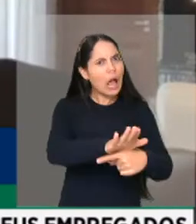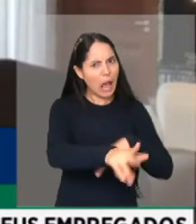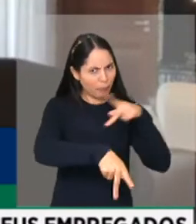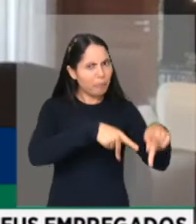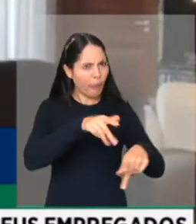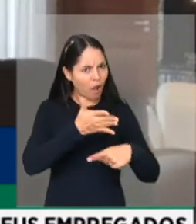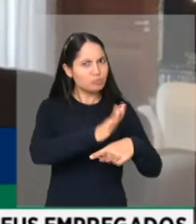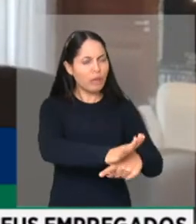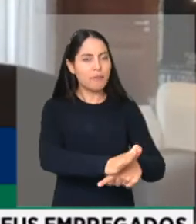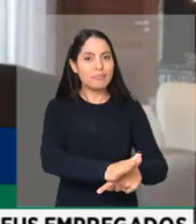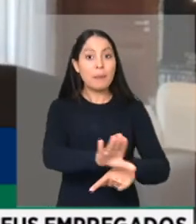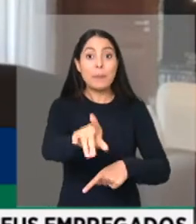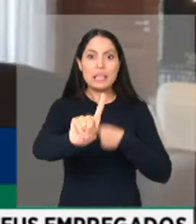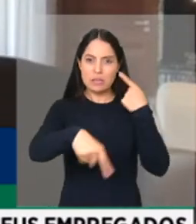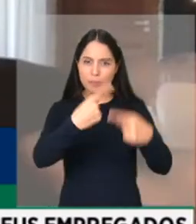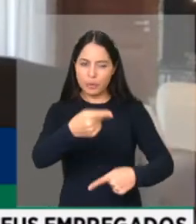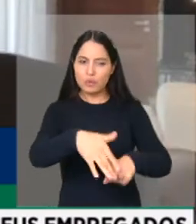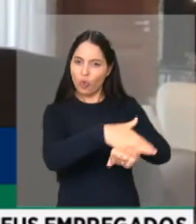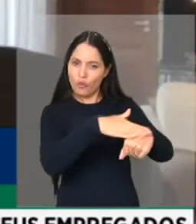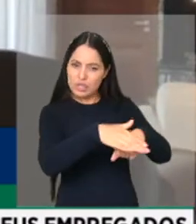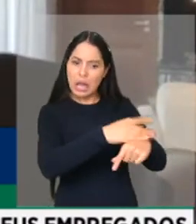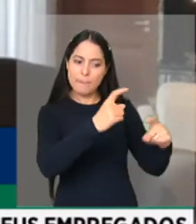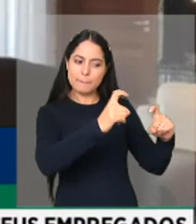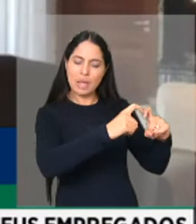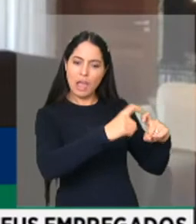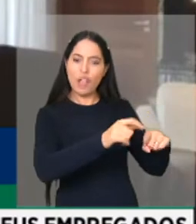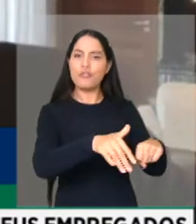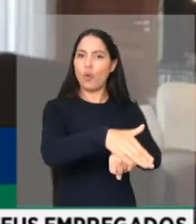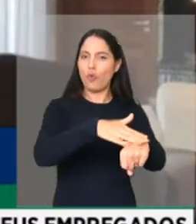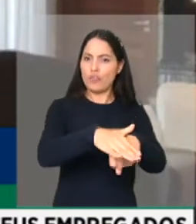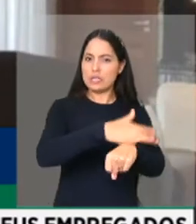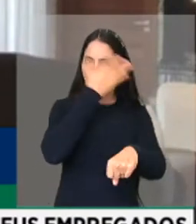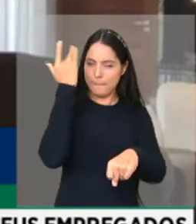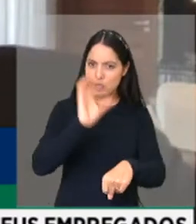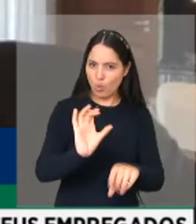VACINAR. ATÉ QUE FUI OUVIR OS ESPECIALISTAS, OS MÉDICOS, AS PESSOAS QUE SÃO ENTENDIDAS DO SUS QUE SÃO ESTUDIOSOS DO SUS